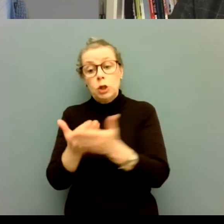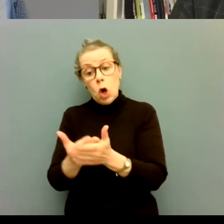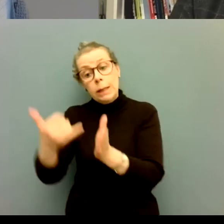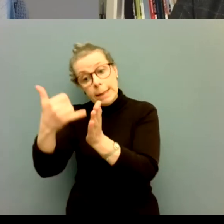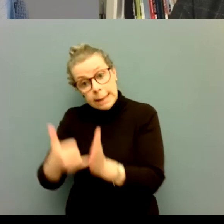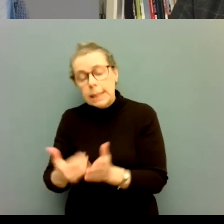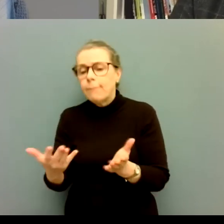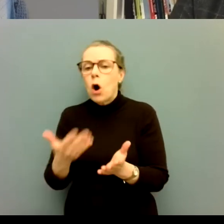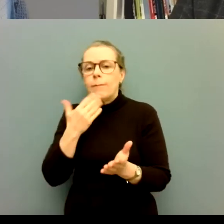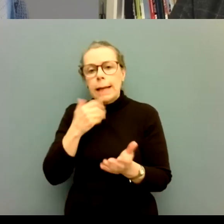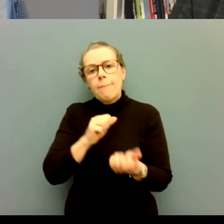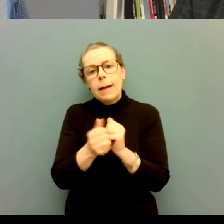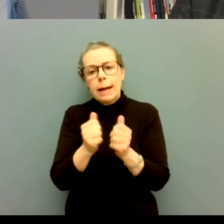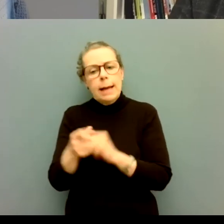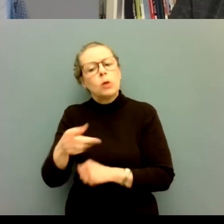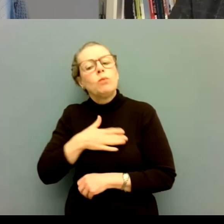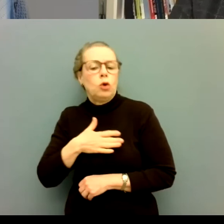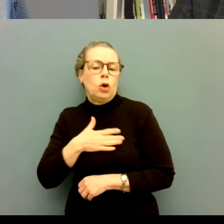och många är jätteintressanta.